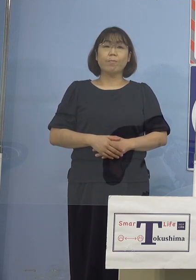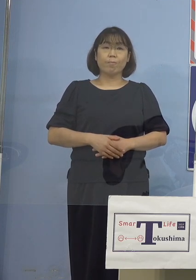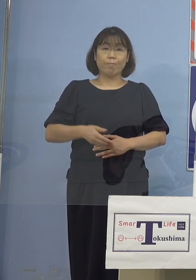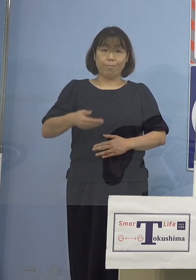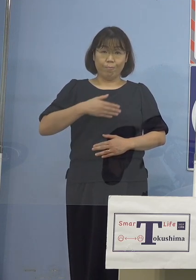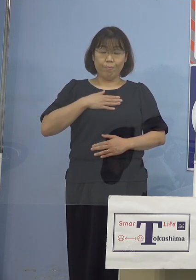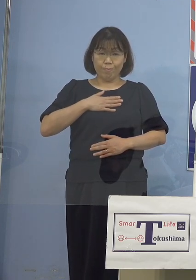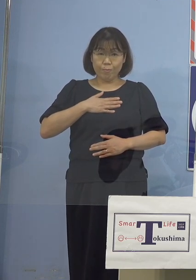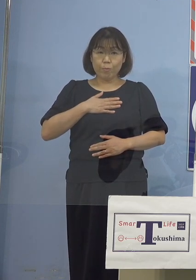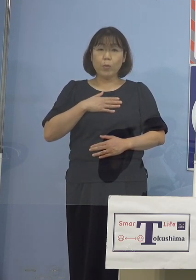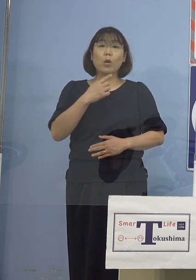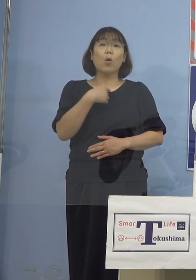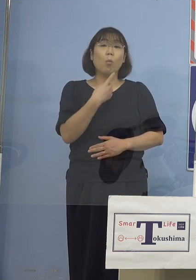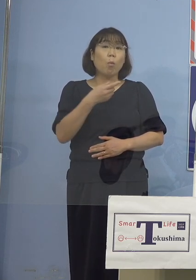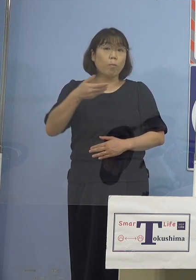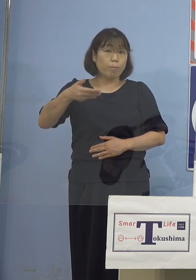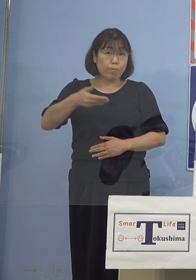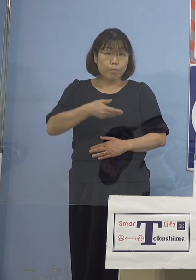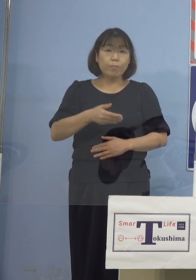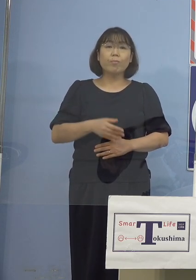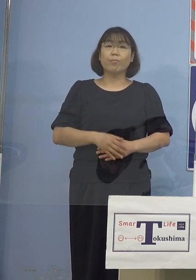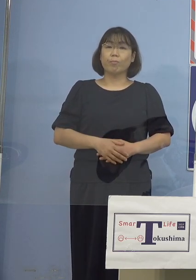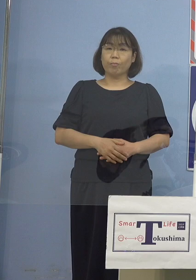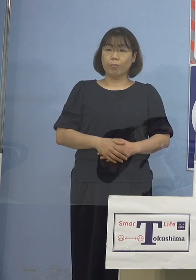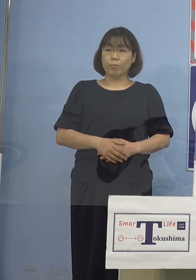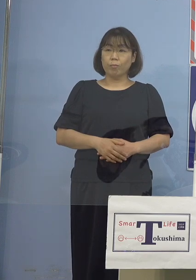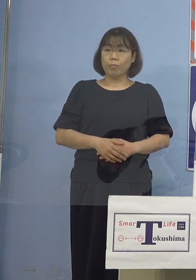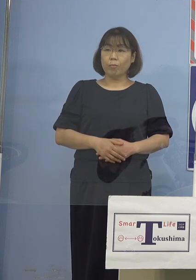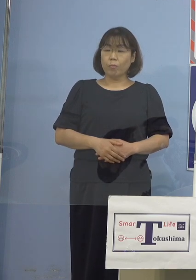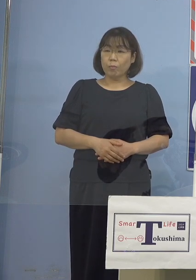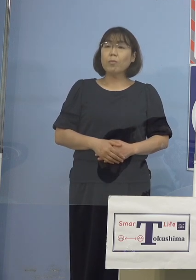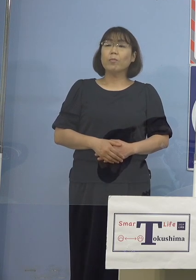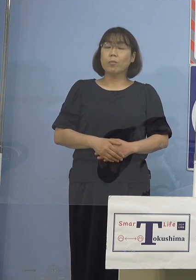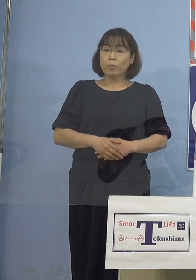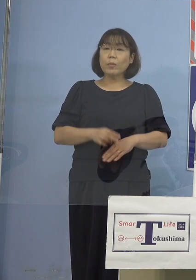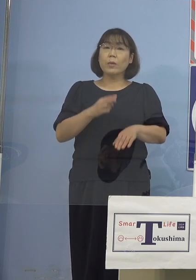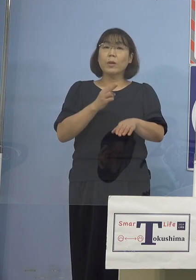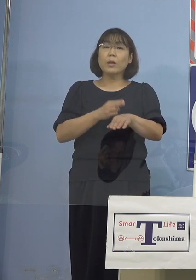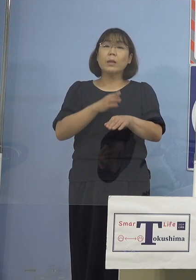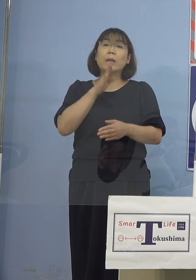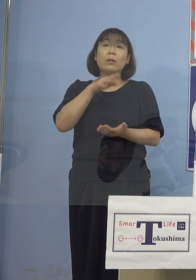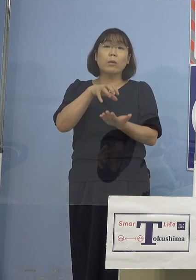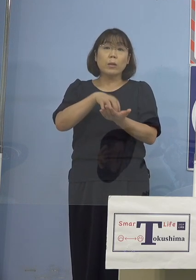（幹事社：毎日新聞社） あともう1点、技術実証についてお話があったと思います